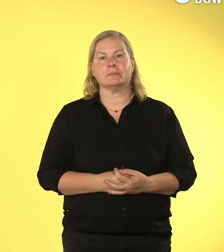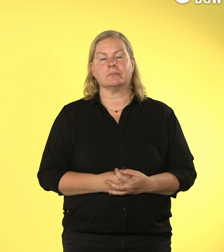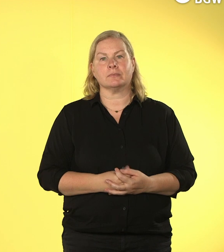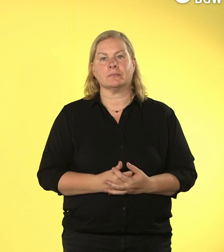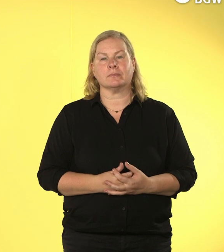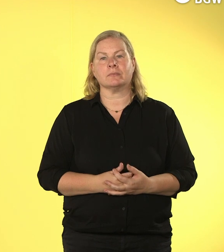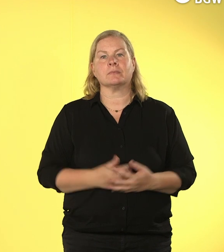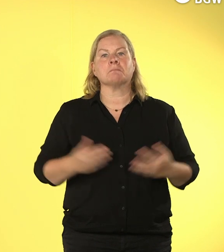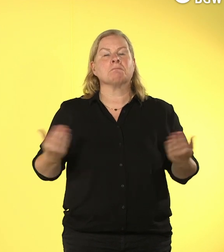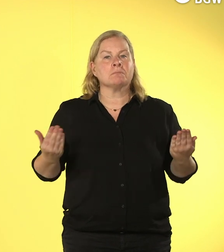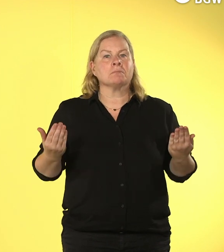Diese Erkenntnis war: